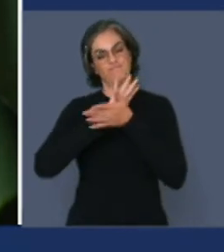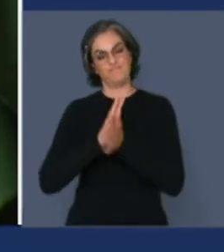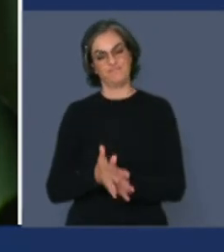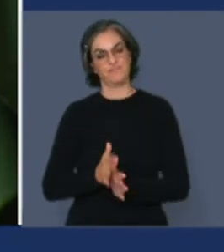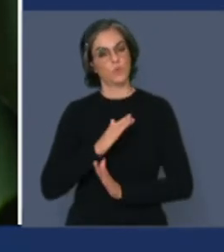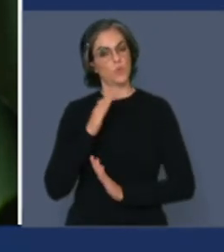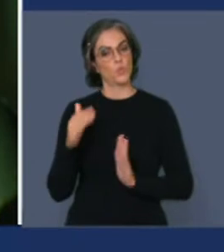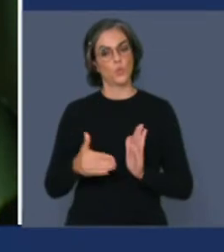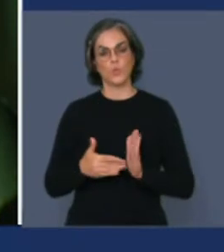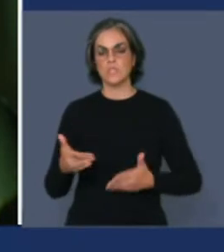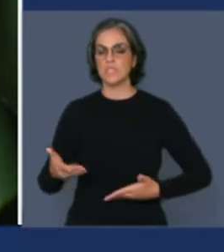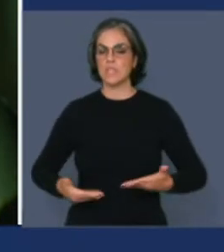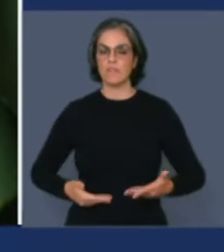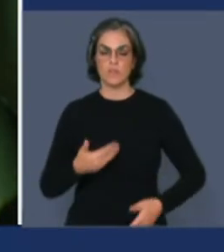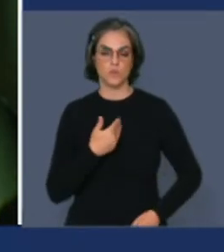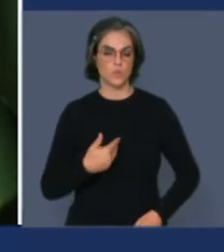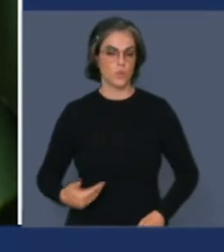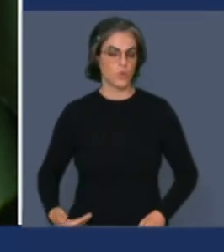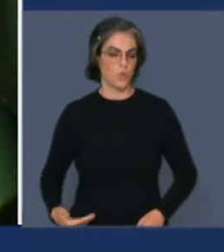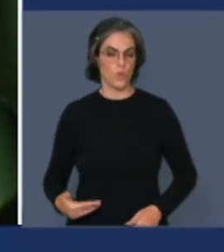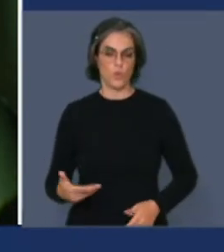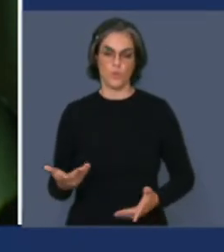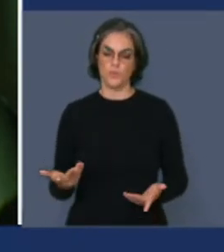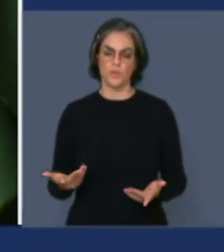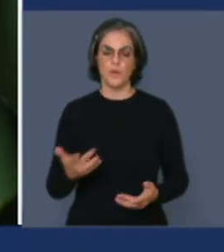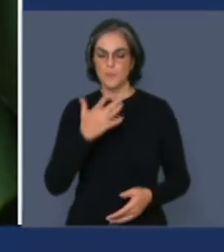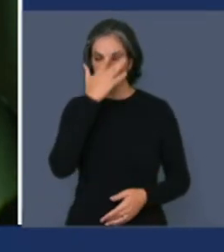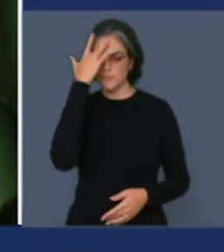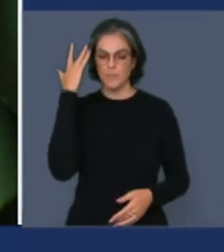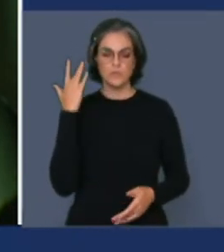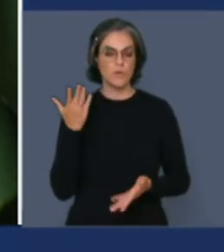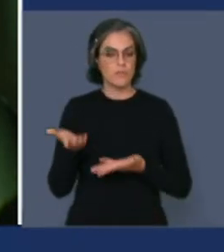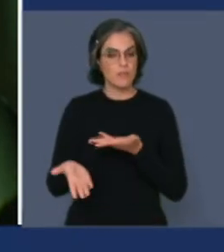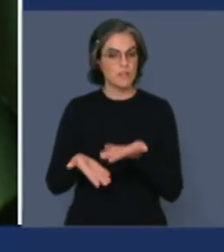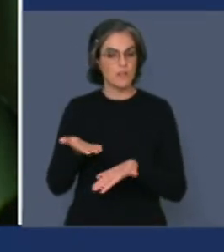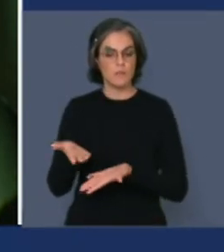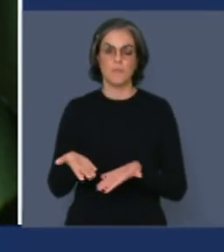AQUELES QUE ATENDEM A POPULAÇÃO E IGUAL A ESTE TRABALHADORES, A ESTE